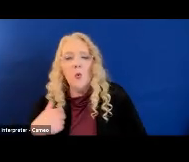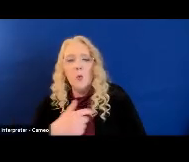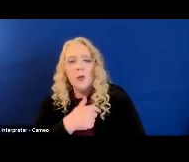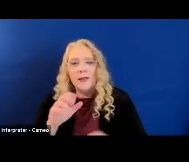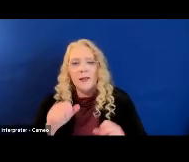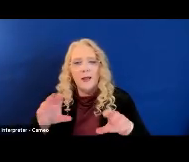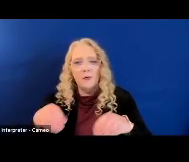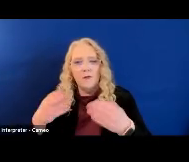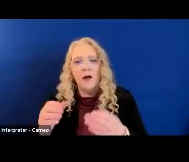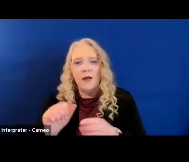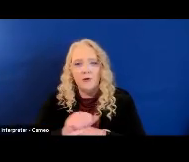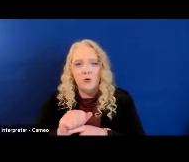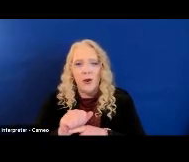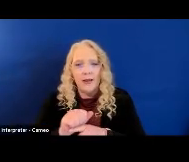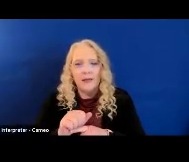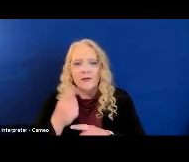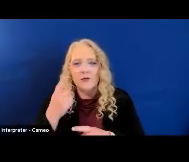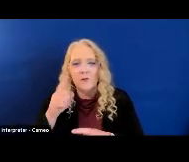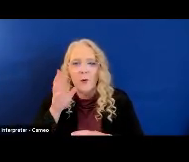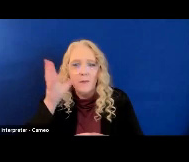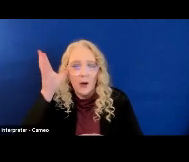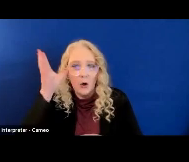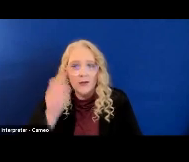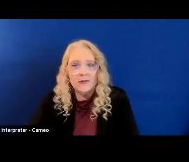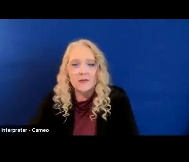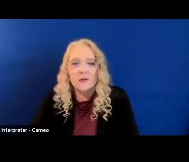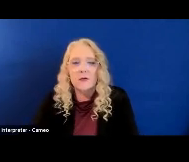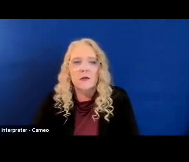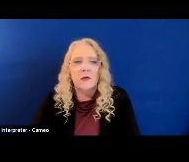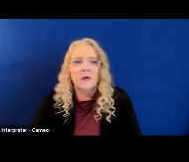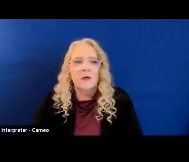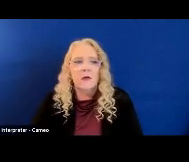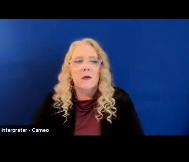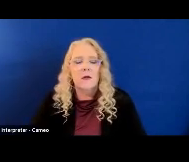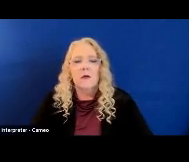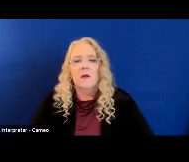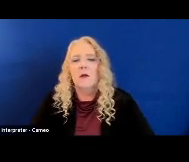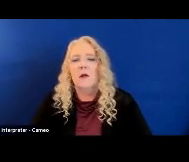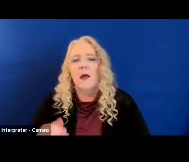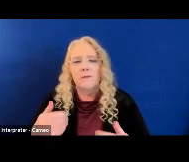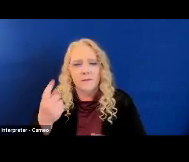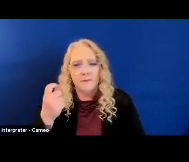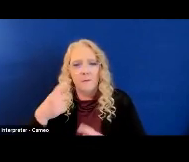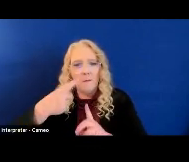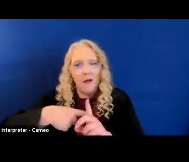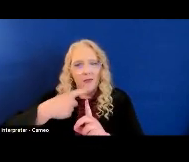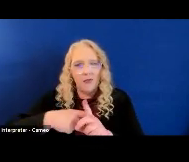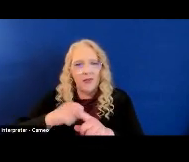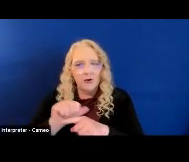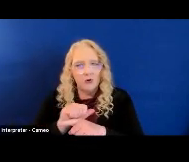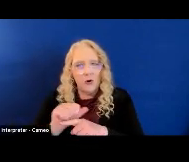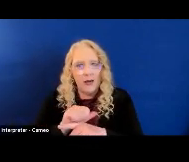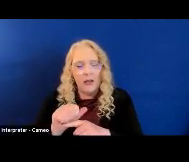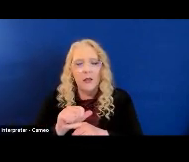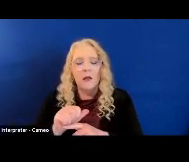las capacitaciones a los padres uh a través de una capacitación mensual a través de hemos grabado una capacitación